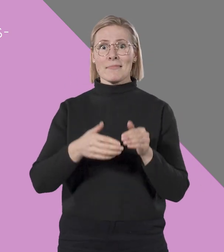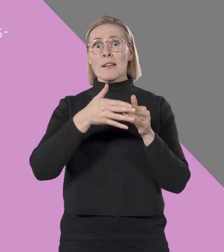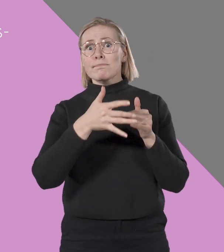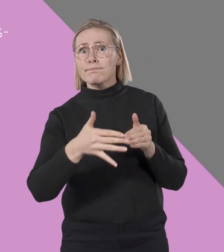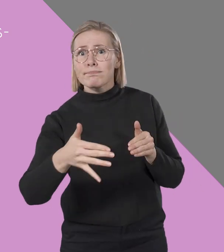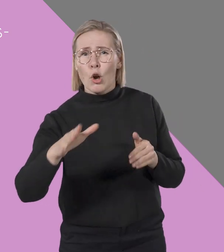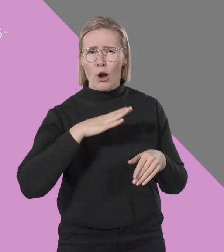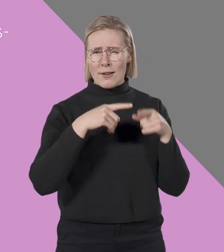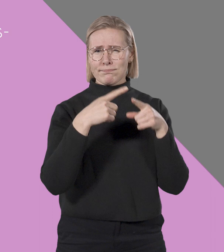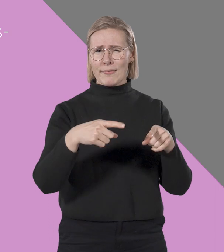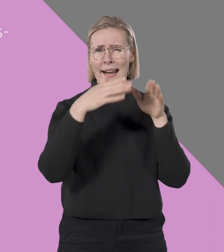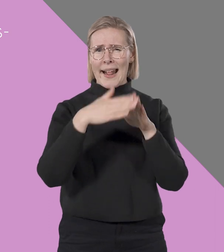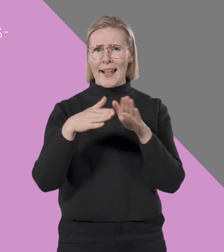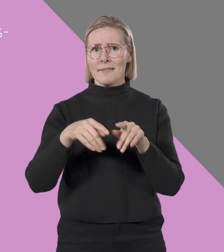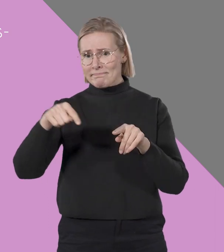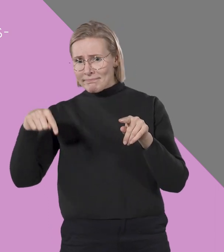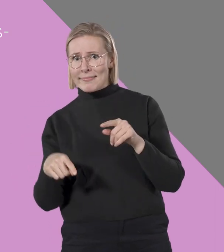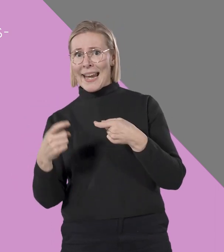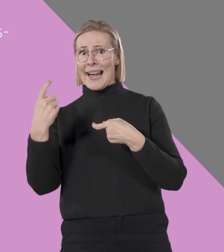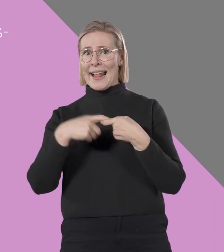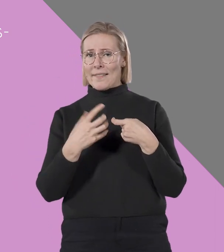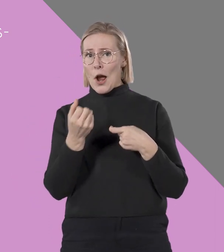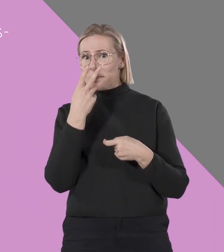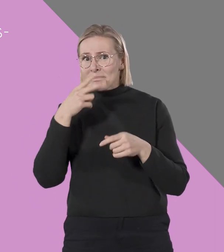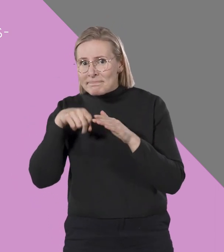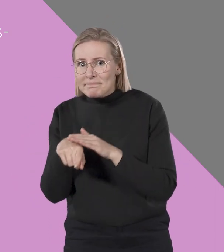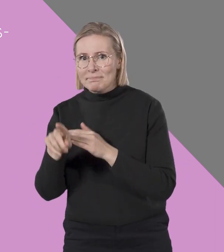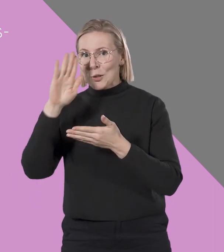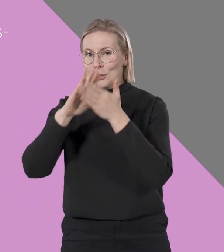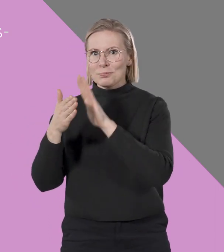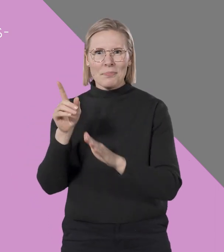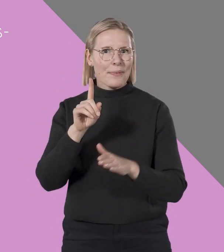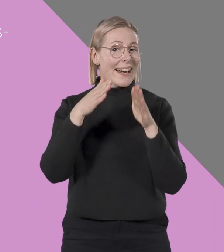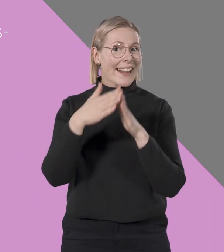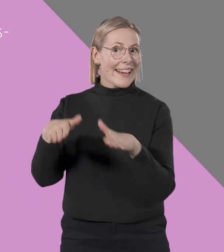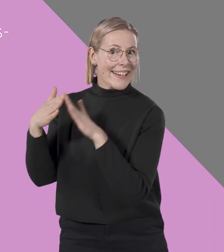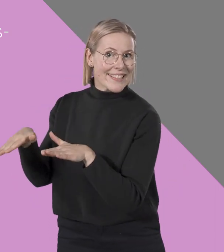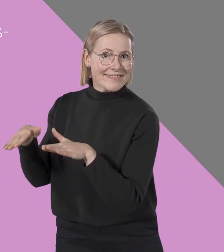Vuoden muuhun leiritarjontaan pääset tutustumaan oheisen linkin kautta.